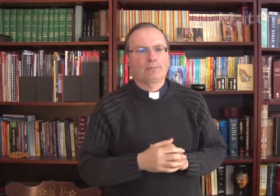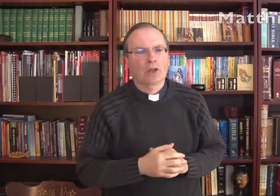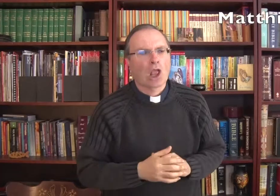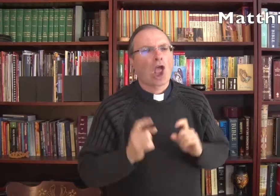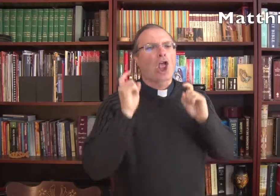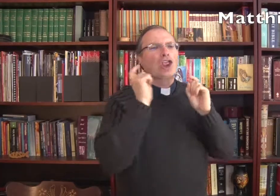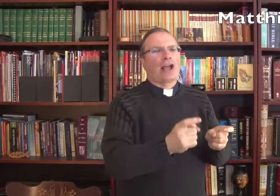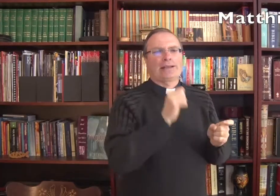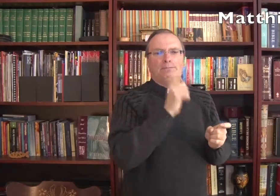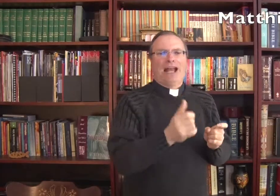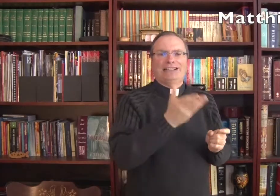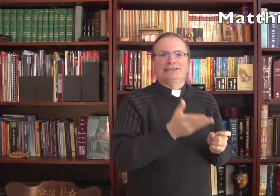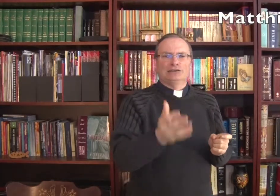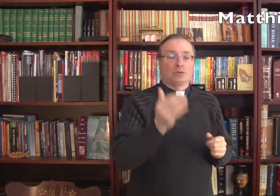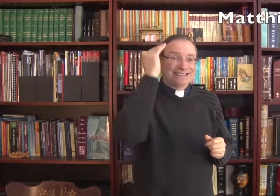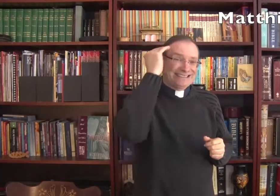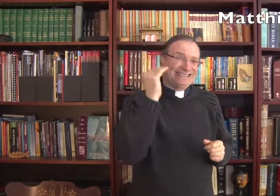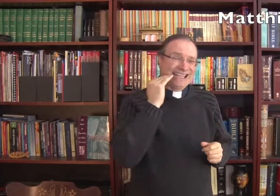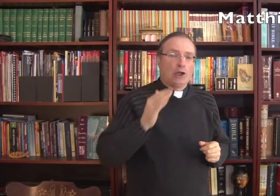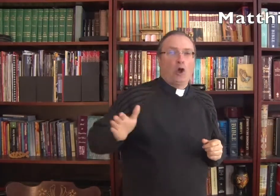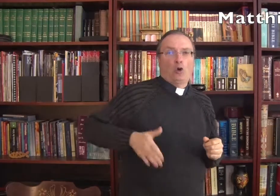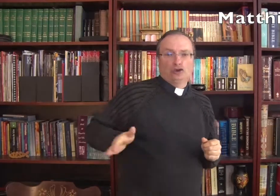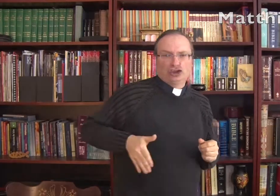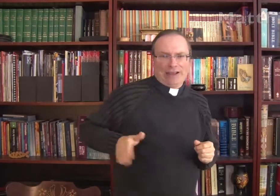Ne donnez pas les choses saintes aux chiens